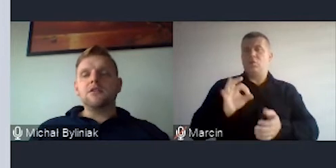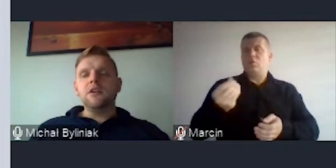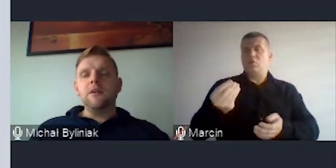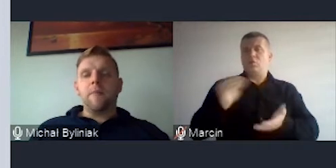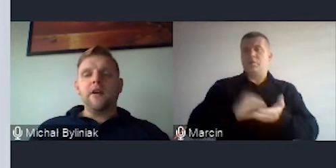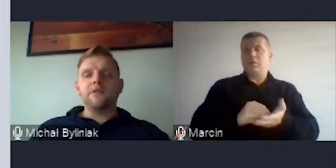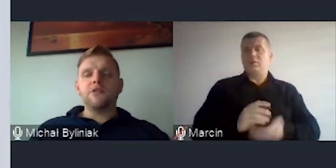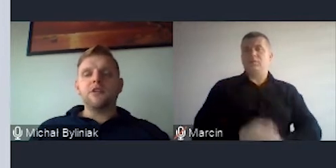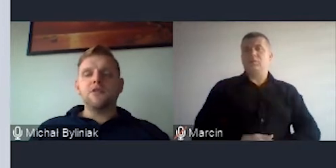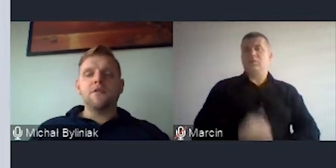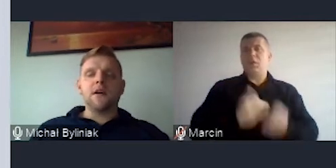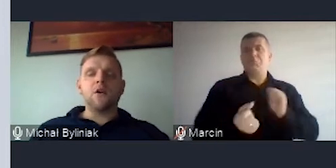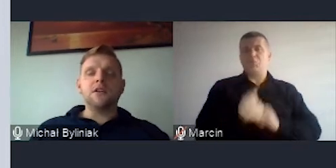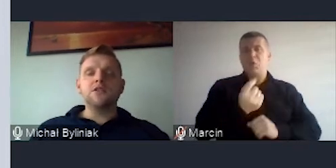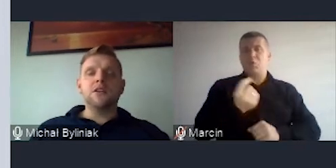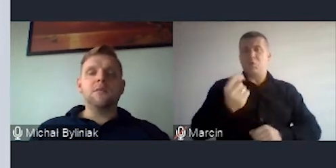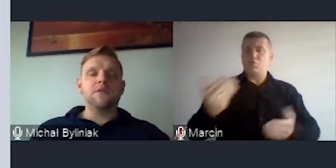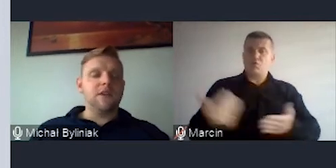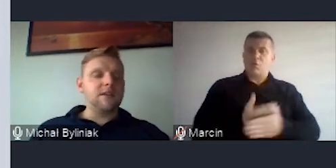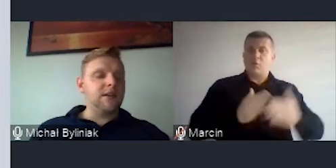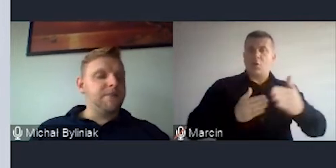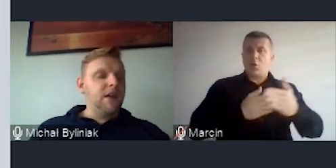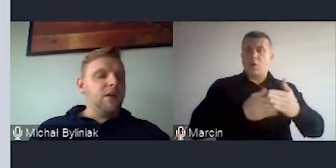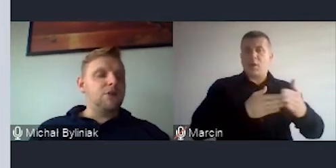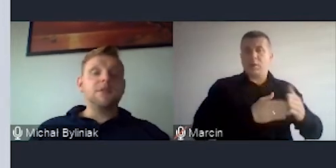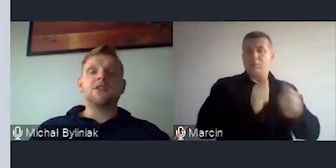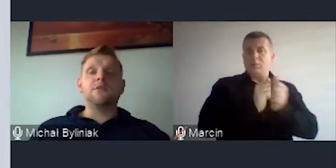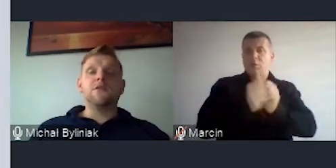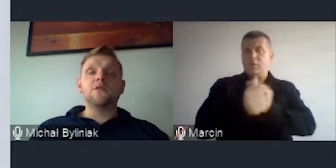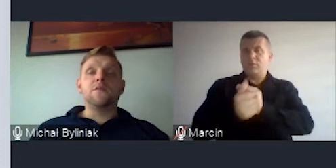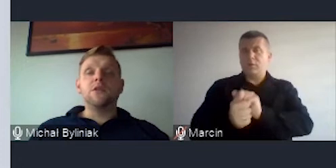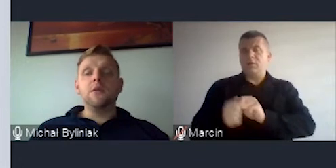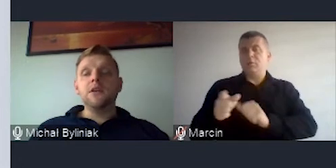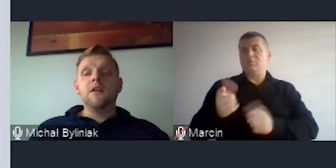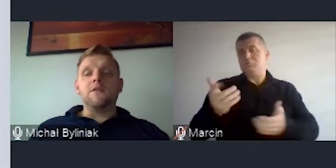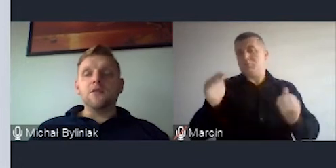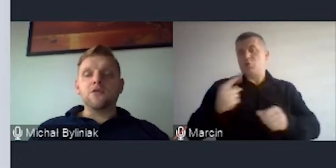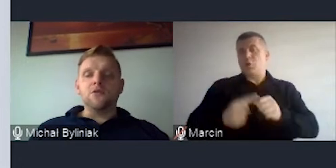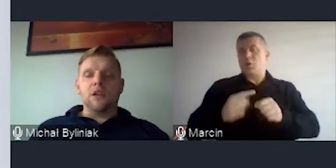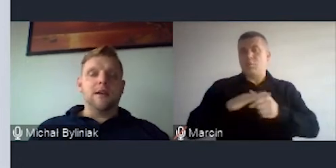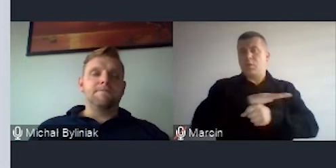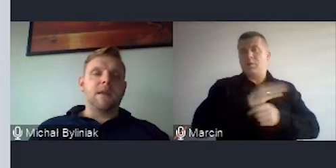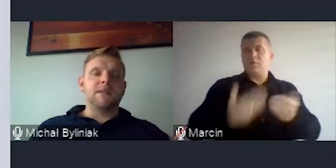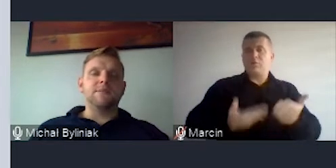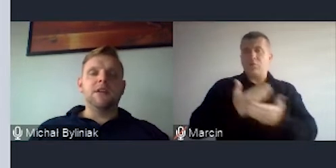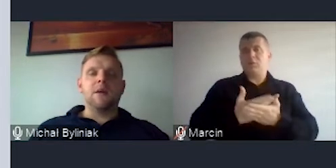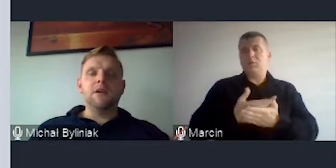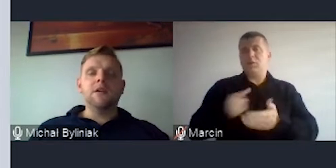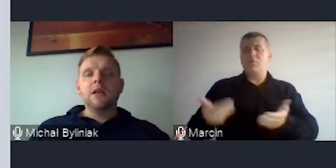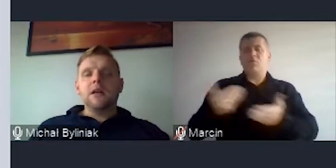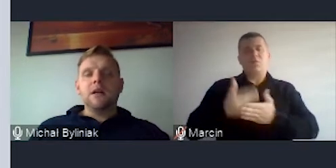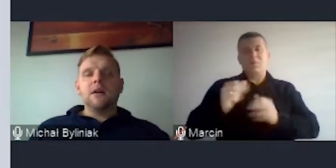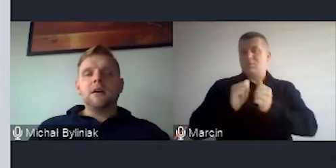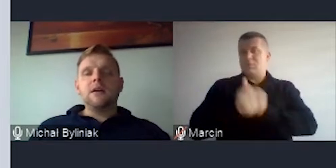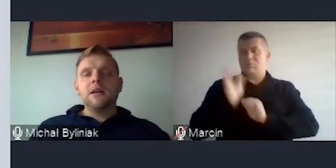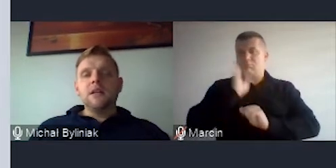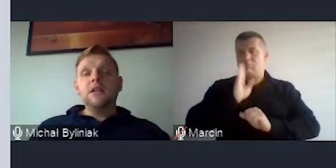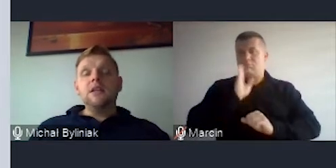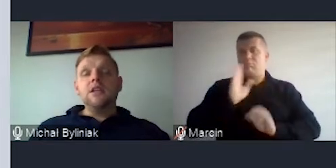Czyli jeżeli pojawią się jakieś nowe ograniczenia, modyfikacje, które by na kształt wniosku wpłynęły, wniosku nie zmieniamy.